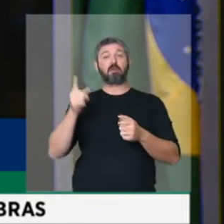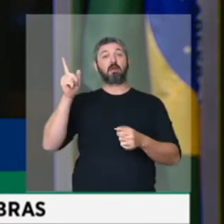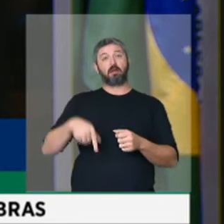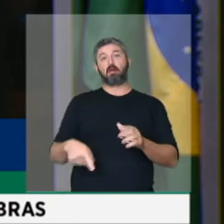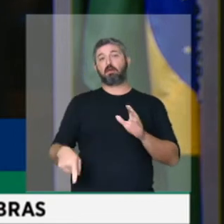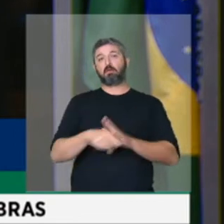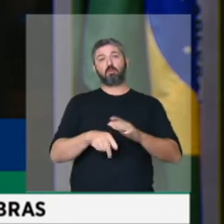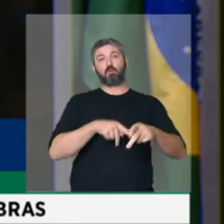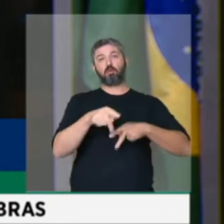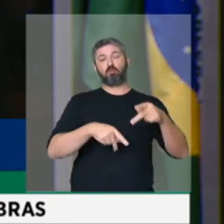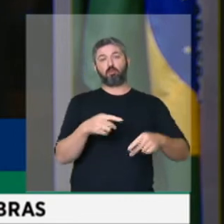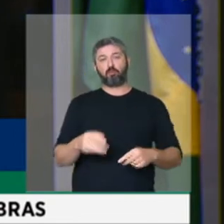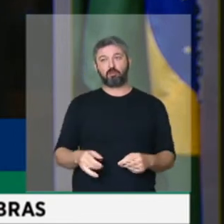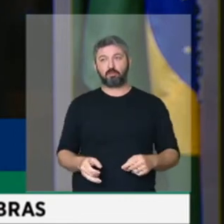DISSE ADEUS AS FILAS DE ORELHÃO, DISSE ADEUS A